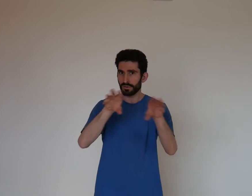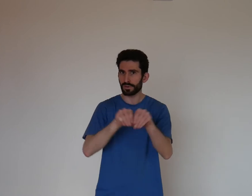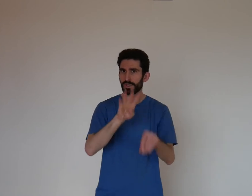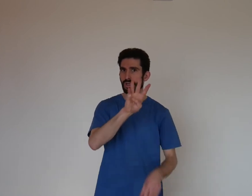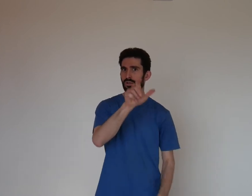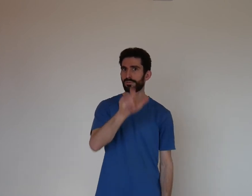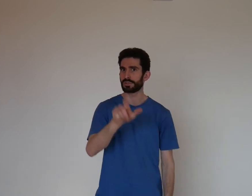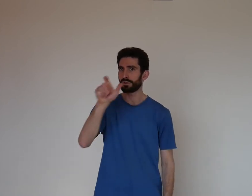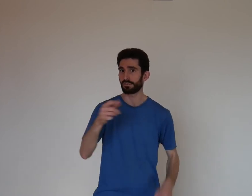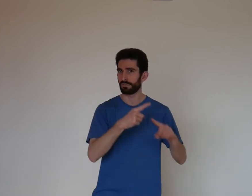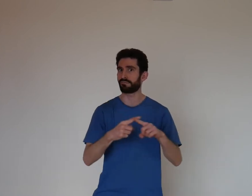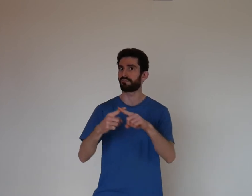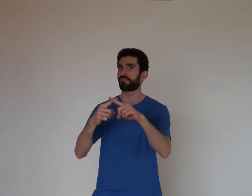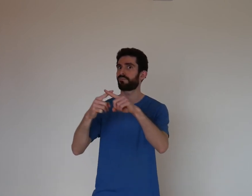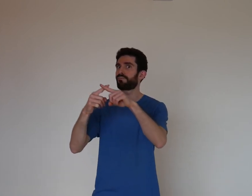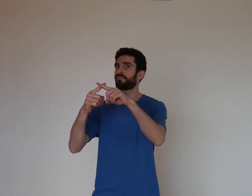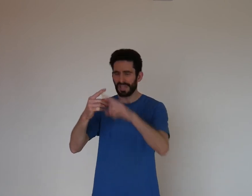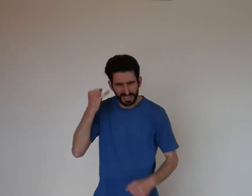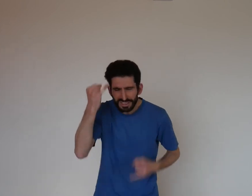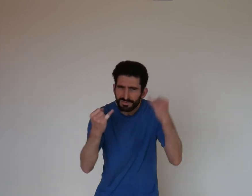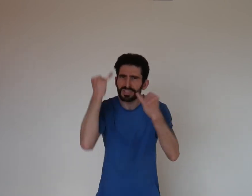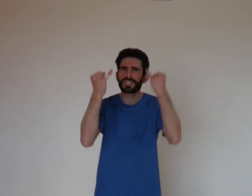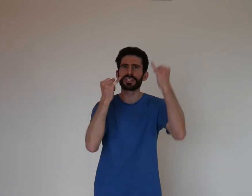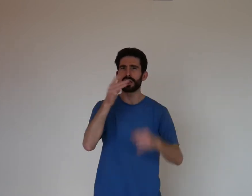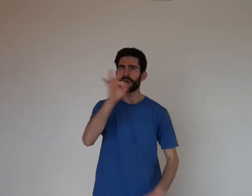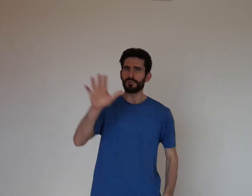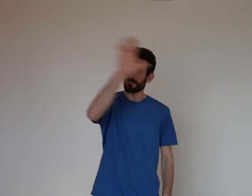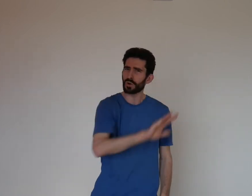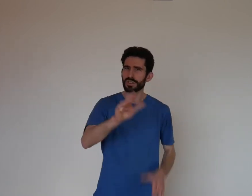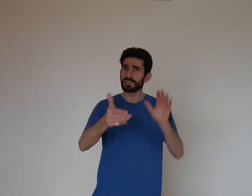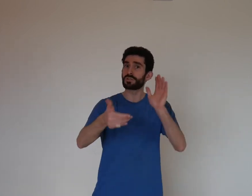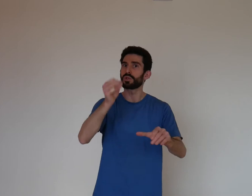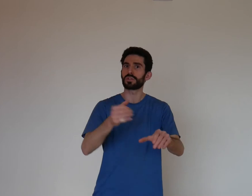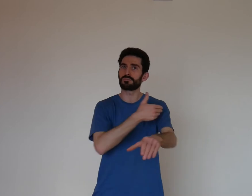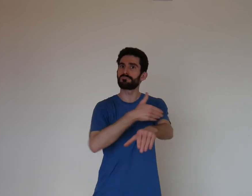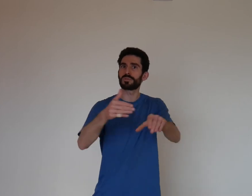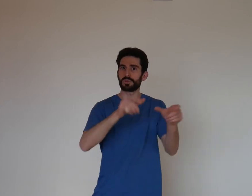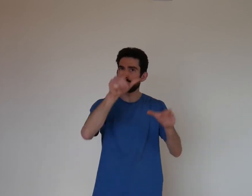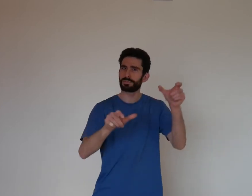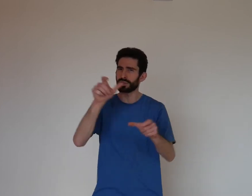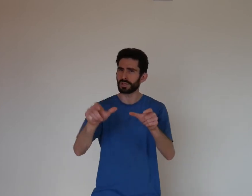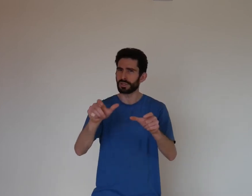dans chaque appartement. Imagine en France 60 millions de personnes...